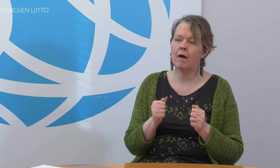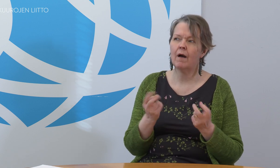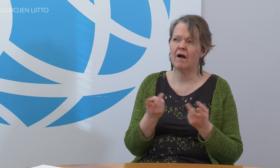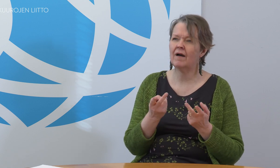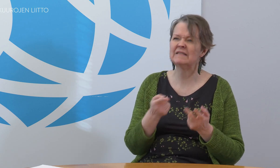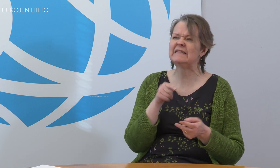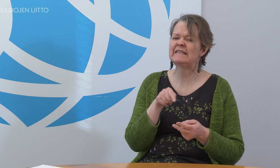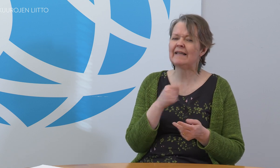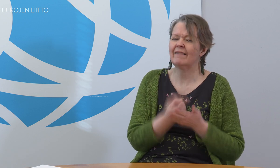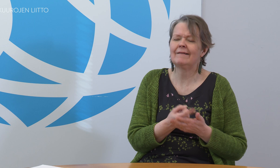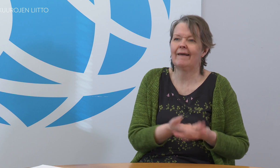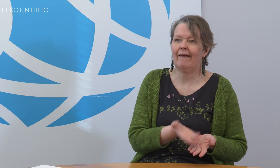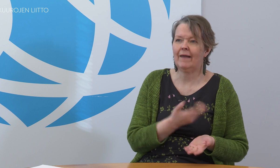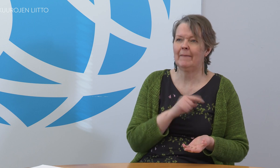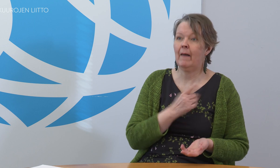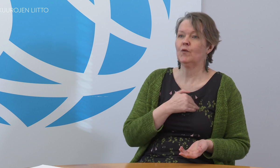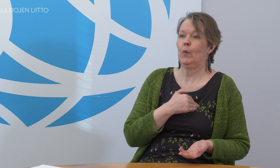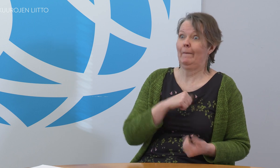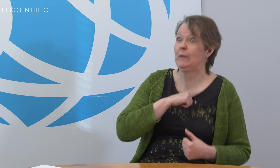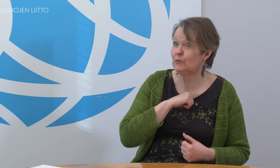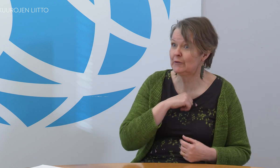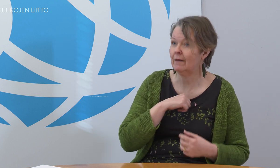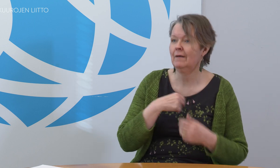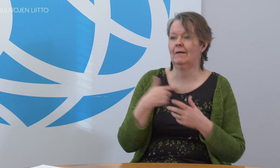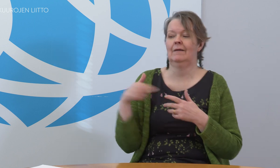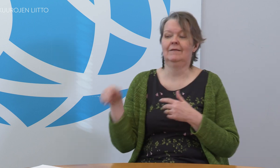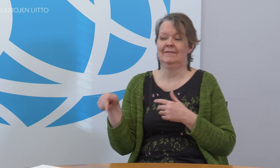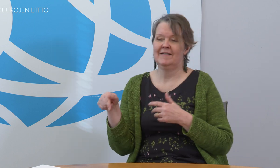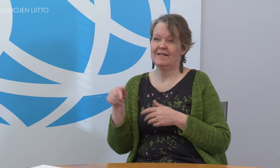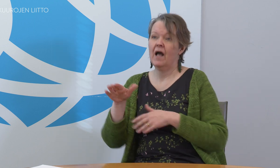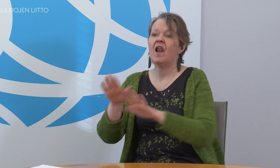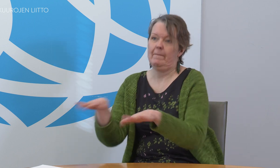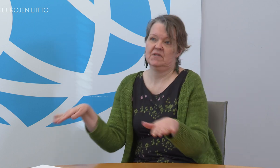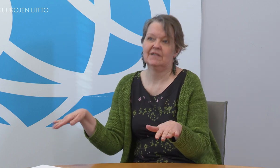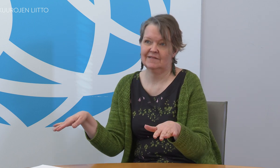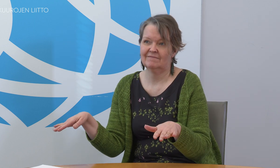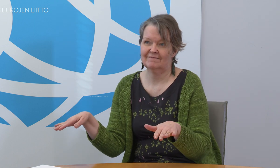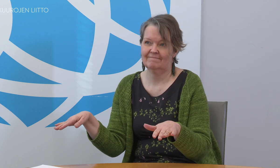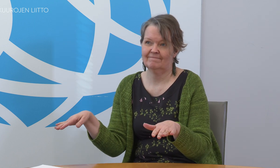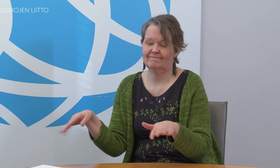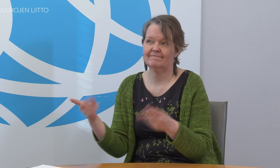Se ei kuitenkaan ole tärkeää, että miltä minusta tuntuu. Vaan kyse on lapsista.